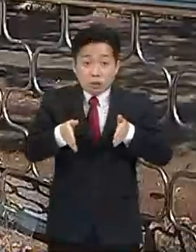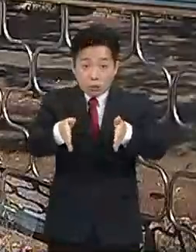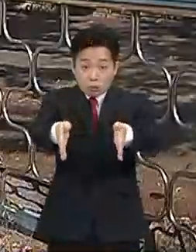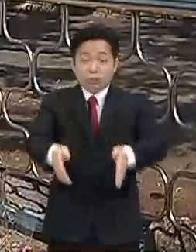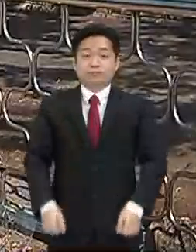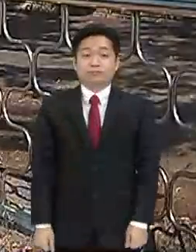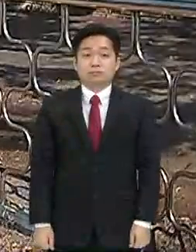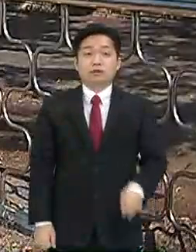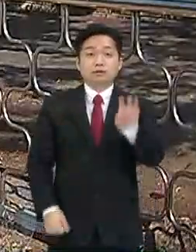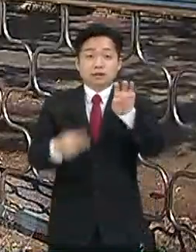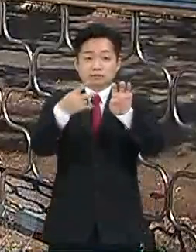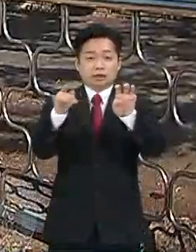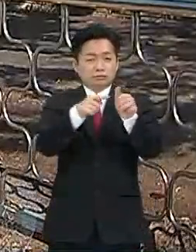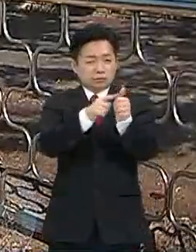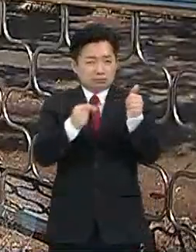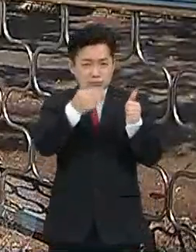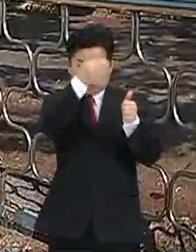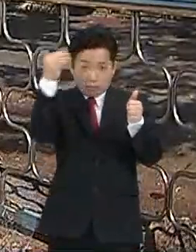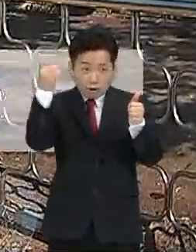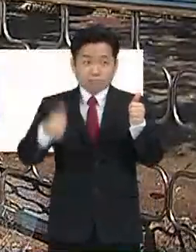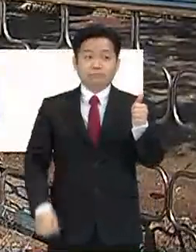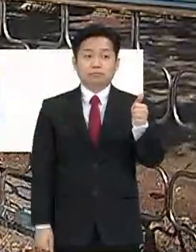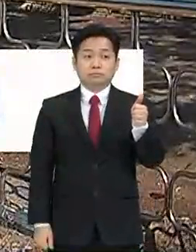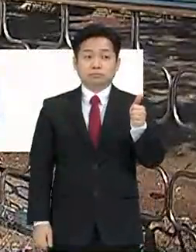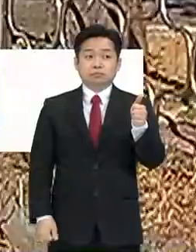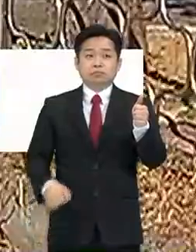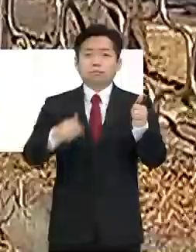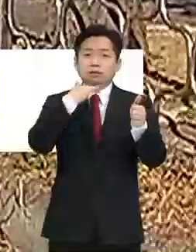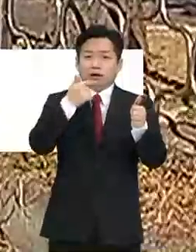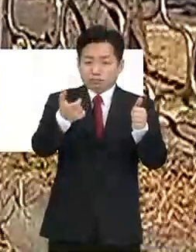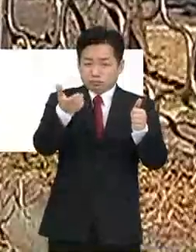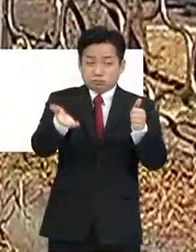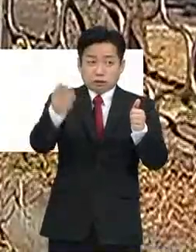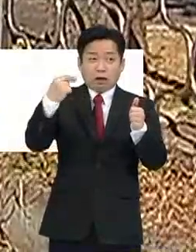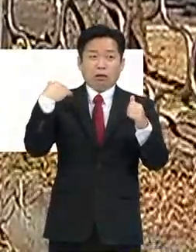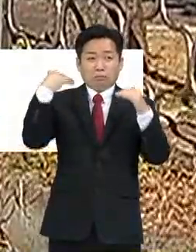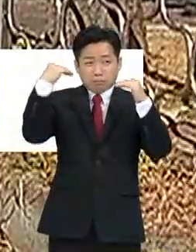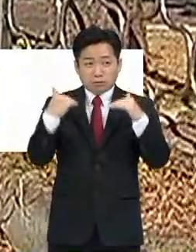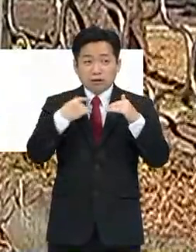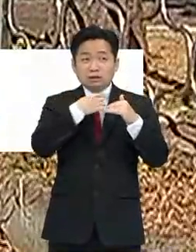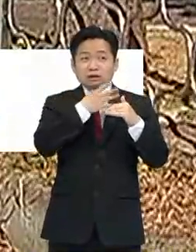30대로 보이는 젊은 남성이 본인보다 체구도 작고 나이도 지긋한 한 남성을